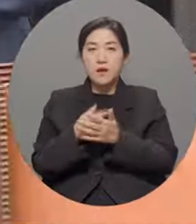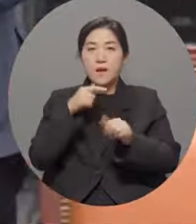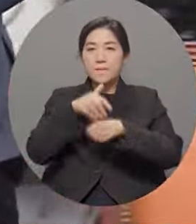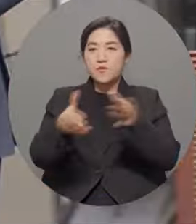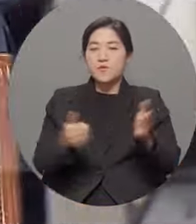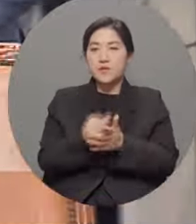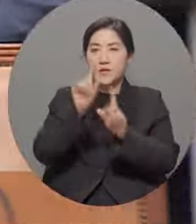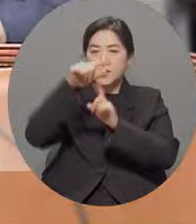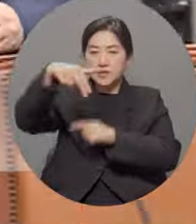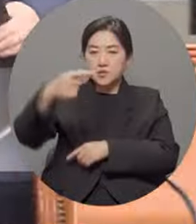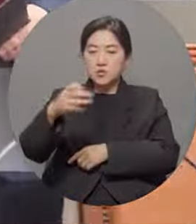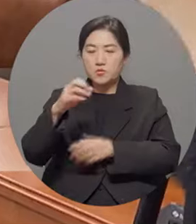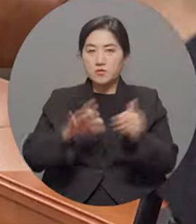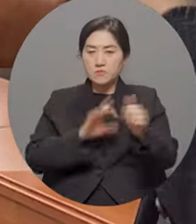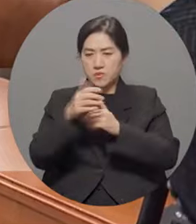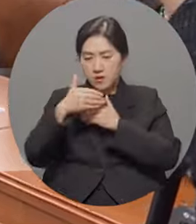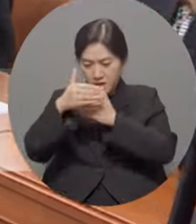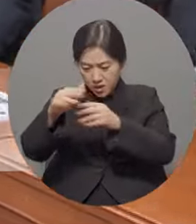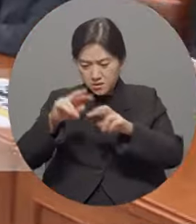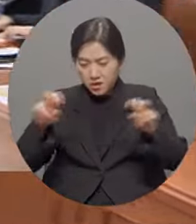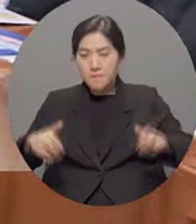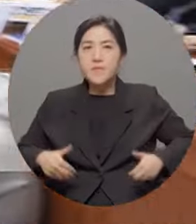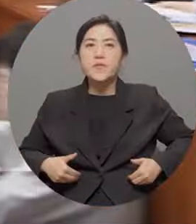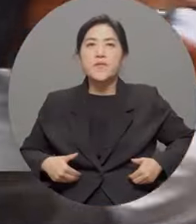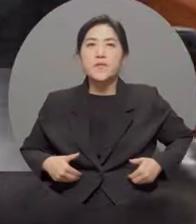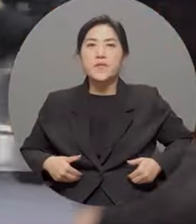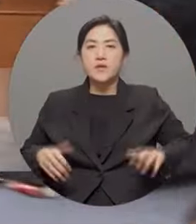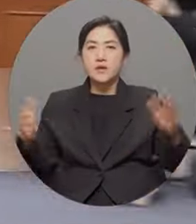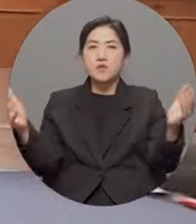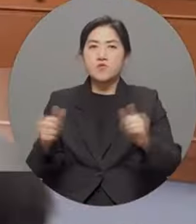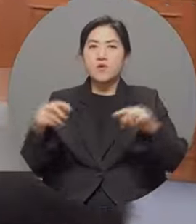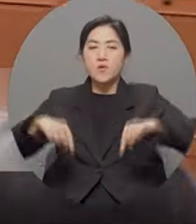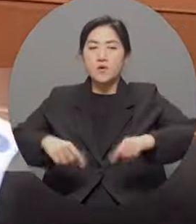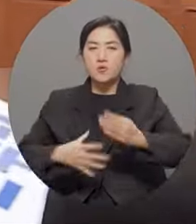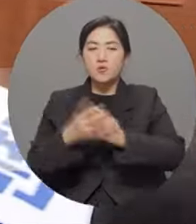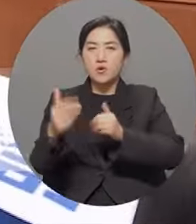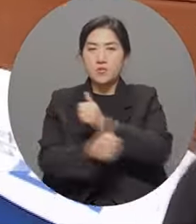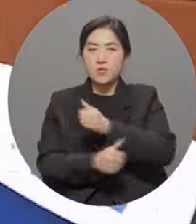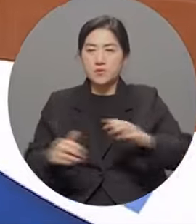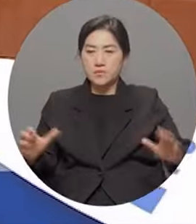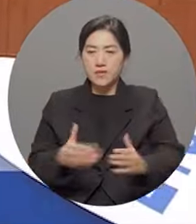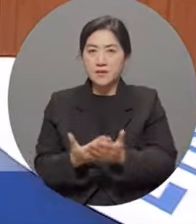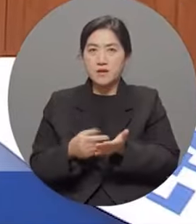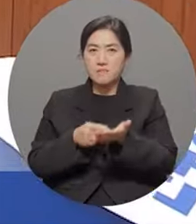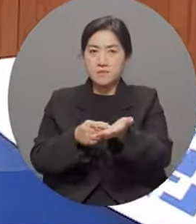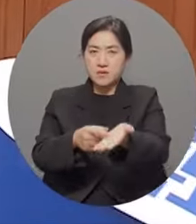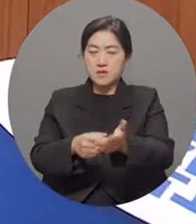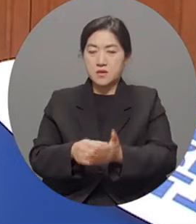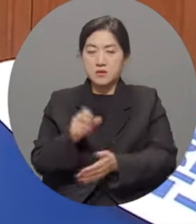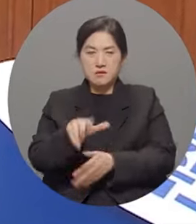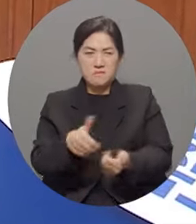(기자) 민주당은 이 대사 임명 과정 전반을 밝혀야 한다며 국회에 외교통일위